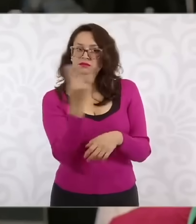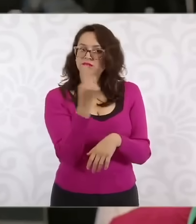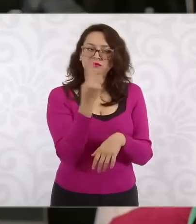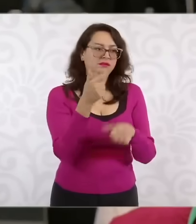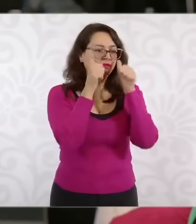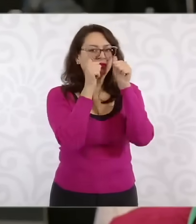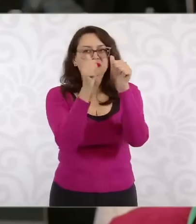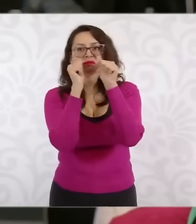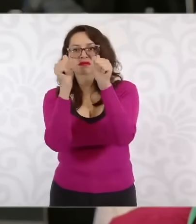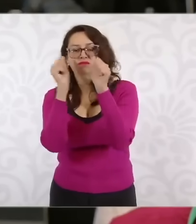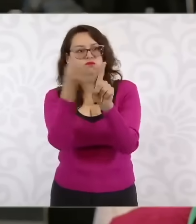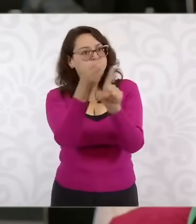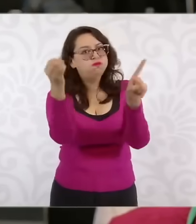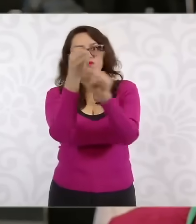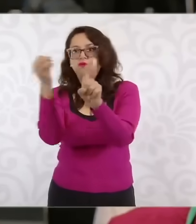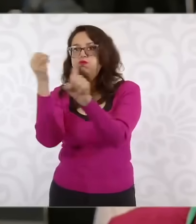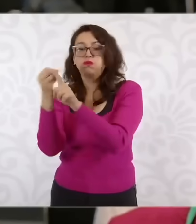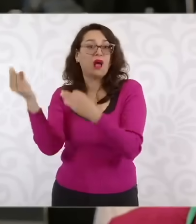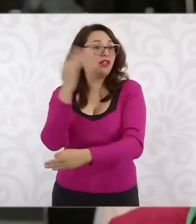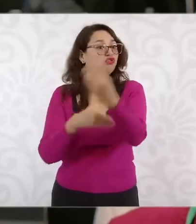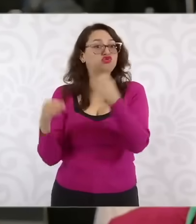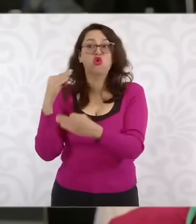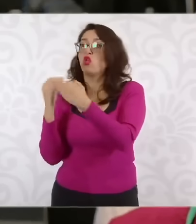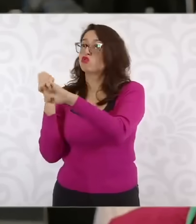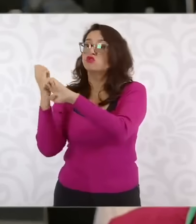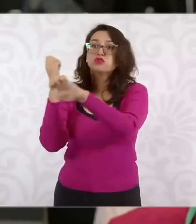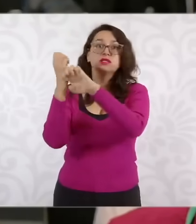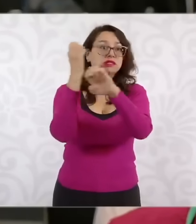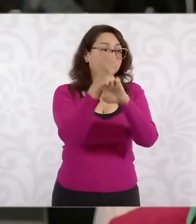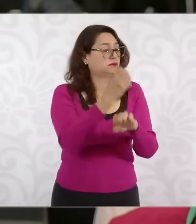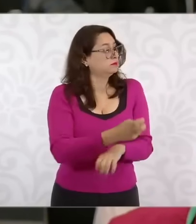digamos que un talón de aquiles en todos los estados o en la gran mayoría de los estados se